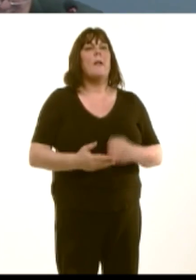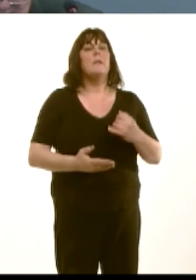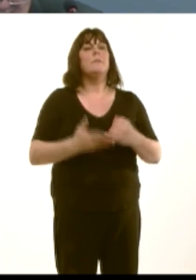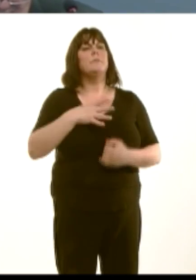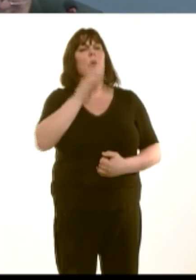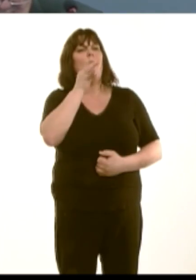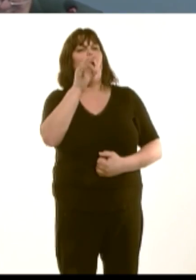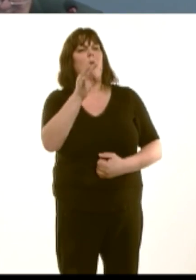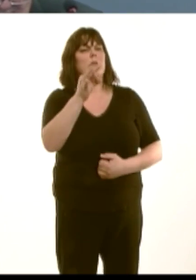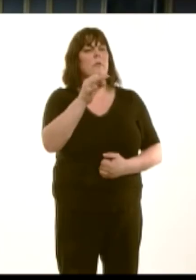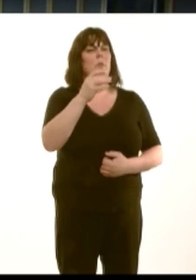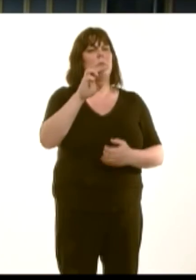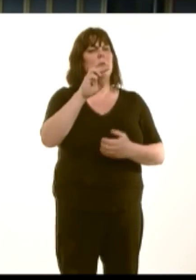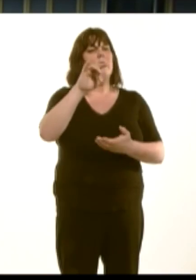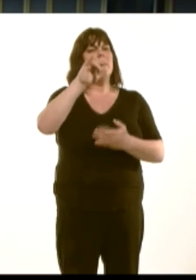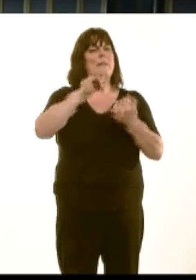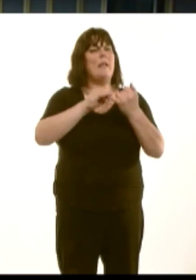OAQ(4)2129(FM) Carwyn Jones: In January, we published the